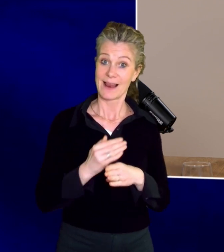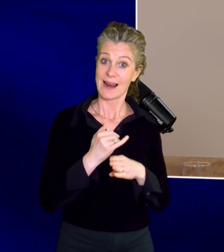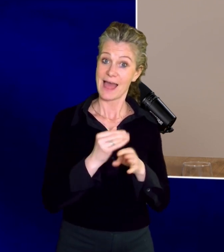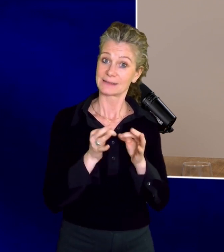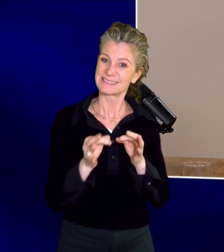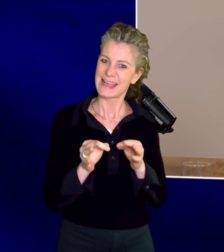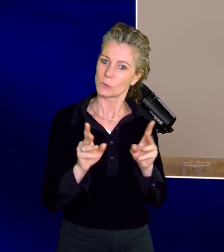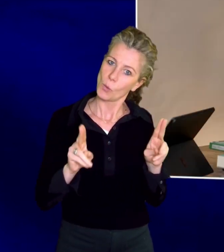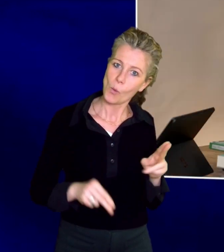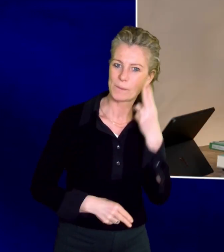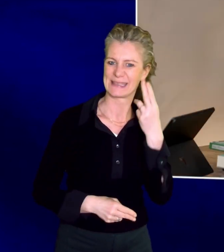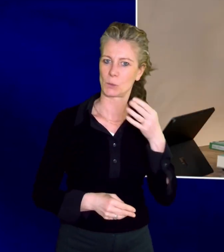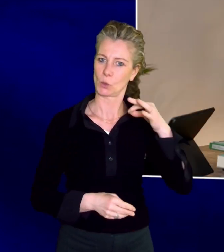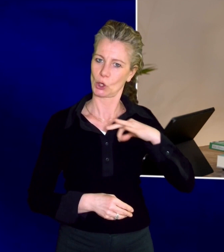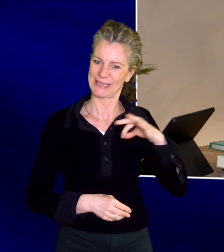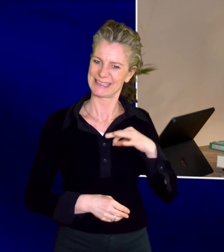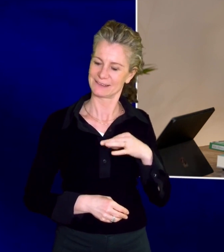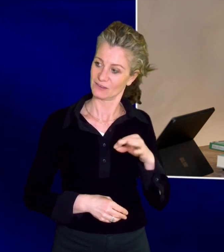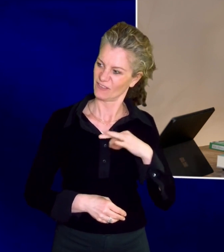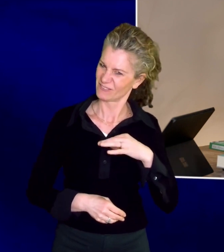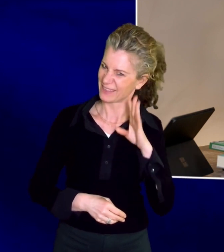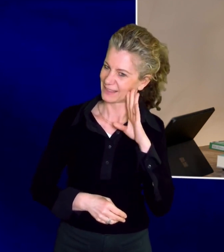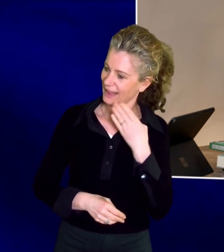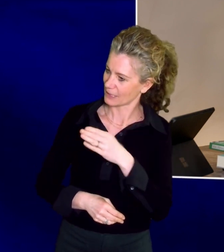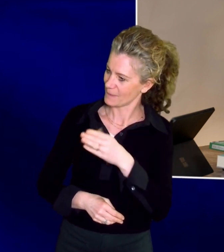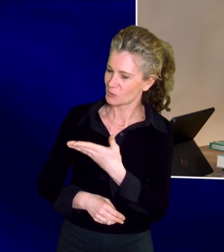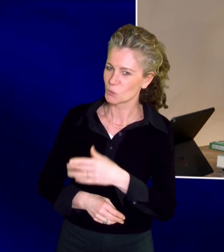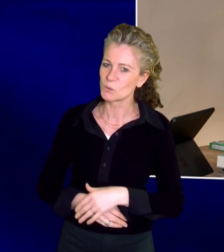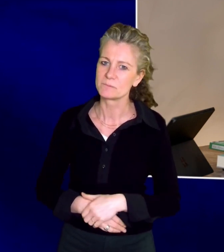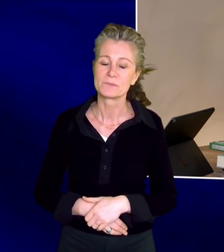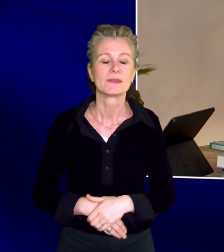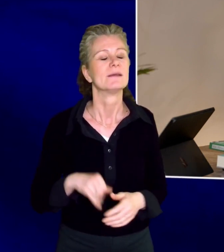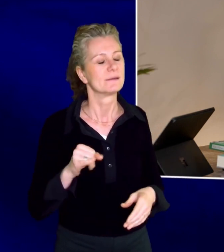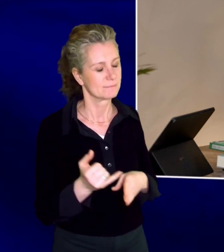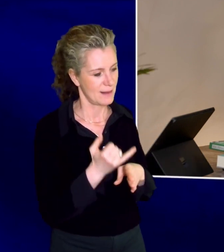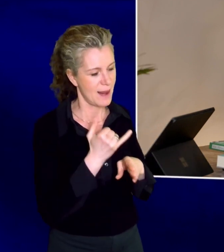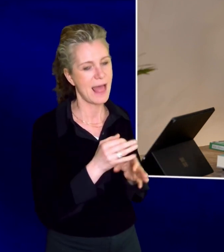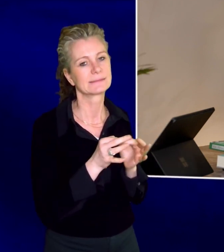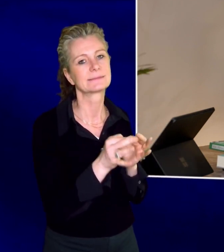Ja, maar je moet zien... Het is de laatste taak. Maar die taken lopen door elkaar heen.